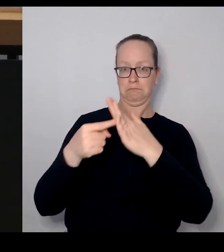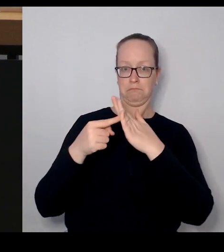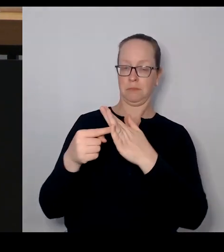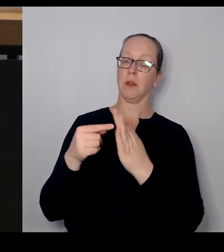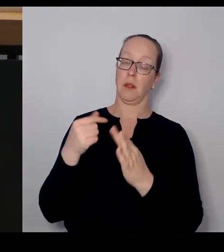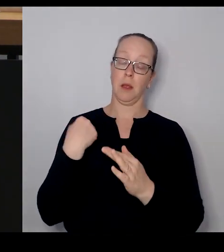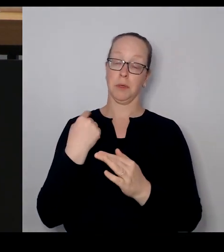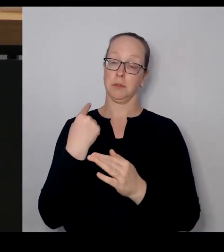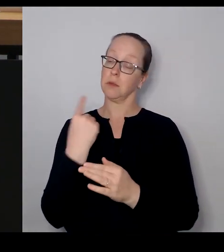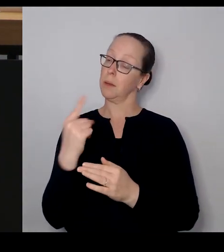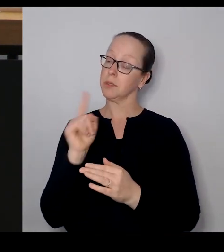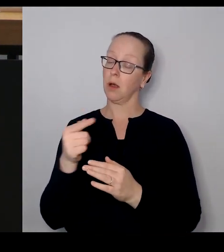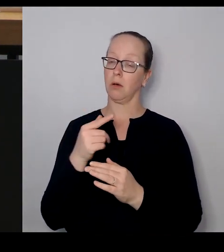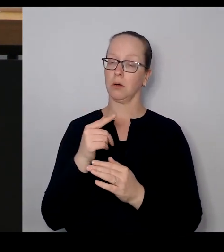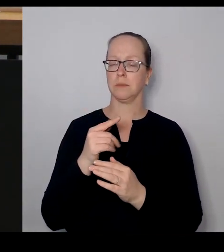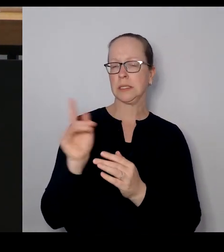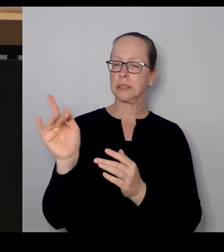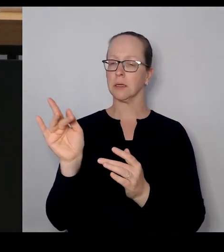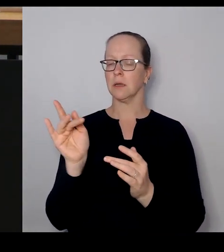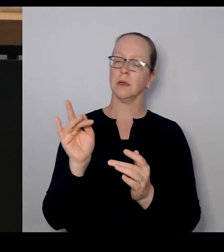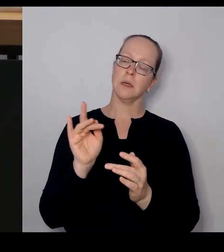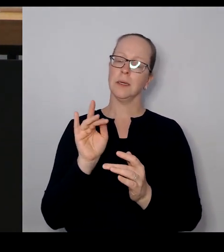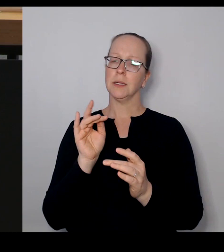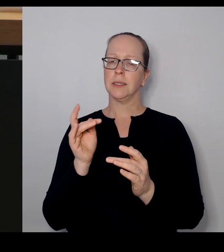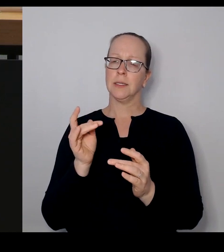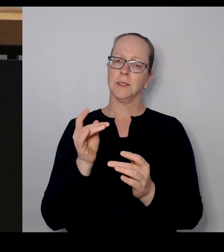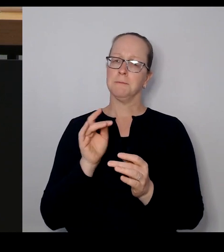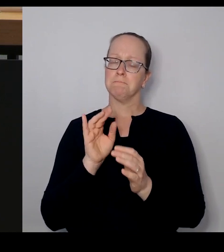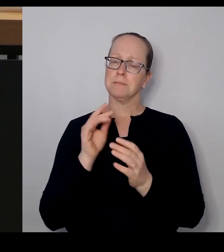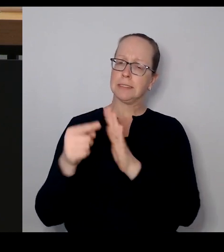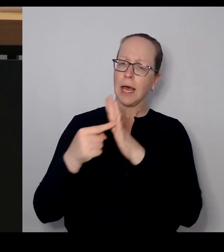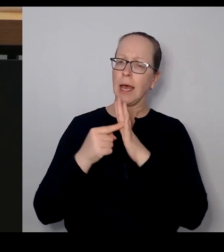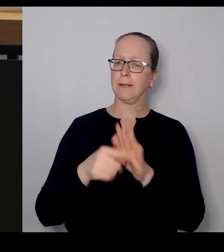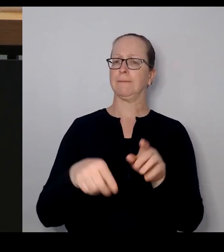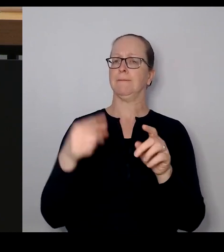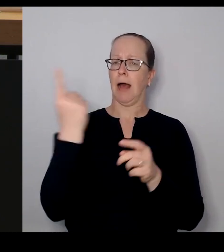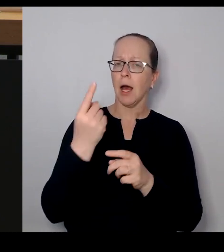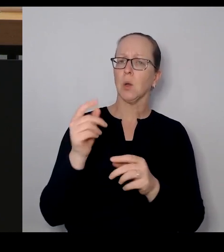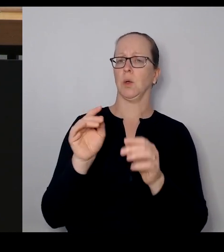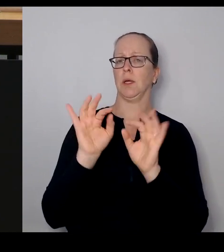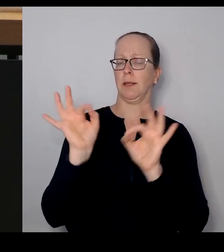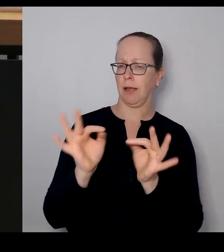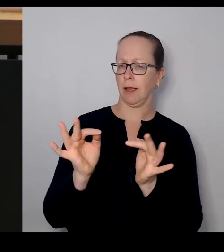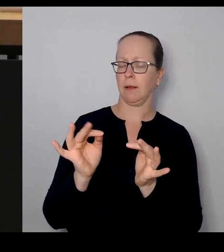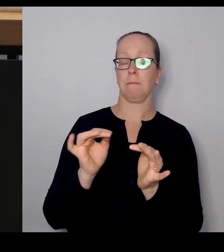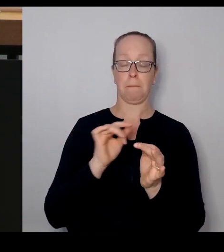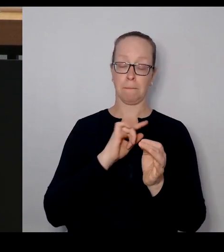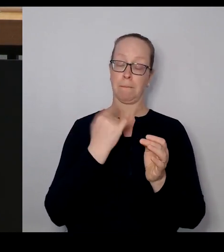Diskussion und Beratung hier sein werden. Ich will aus Sicht der CDU Fraktion zu einigen Punkten Stellung nehmen,